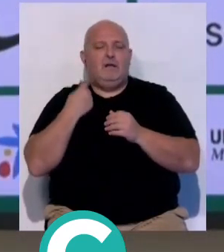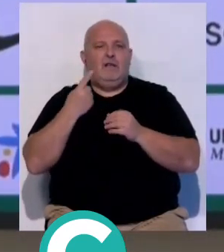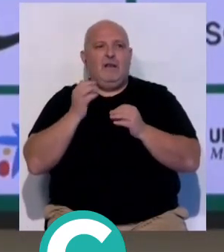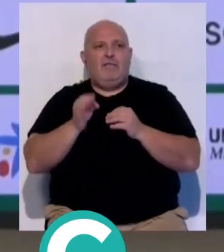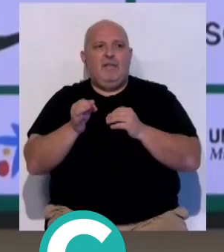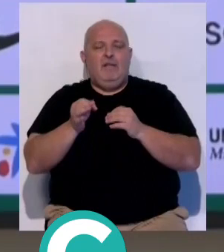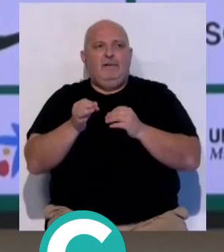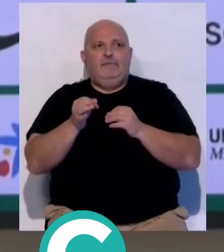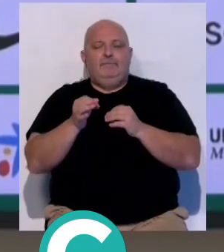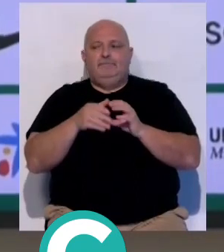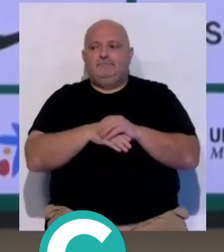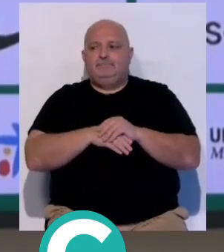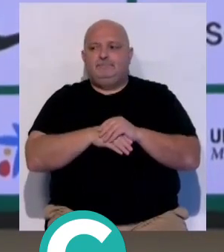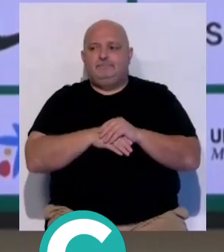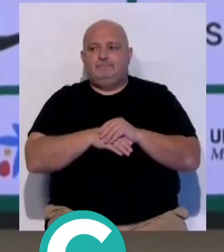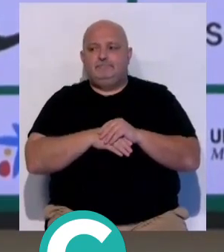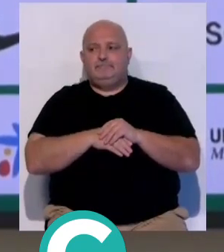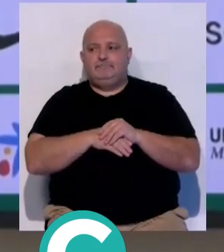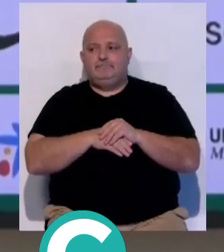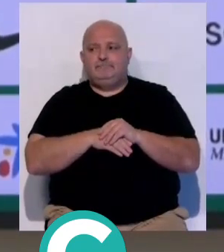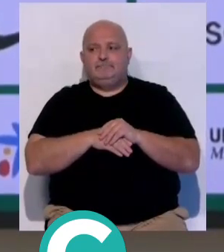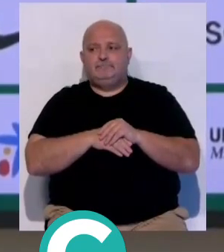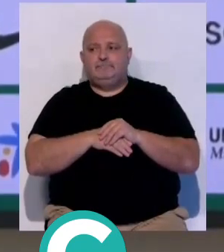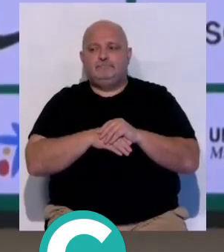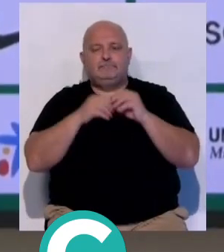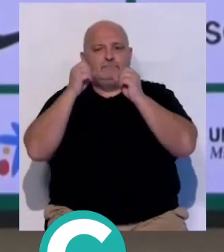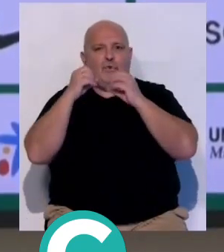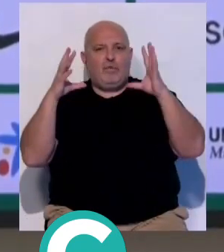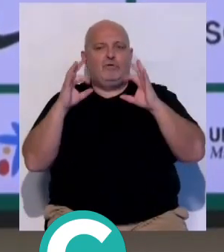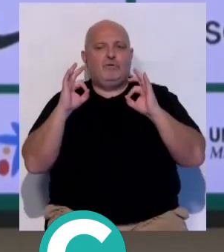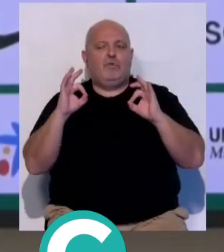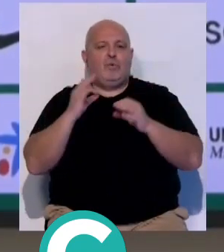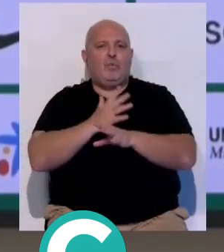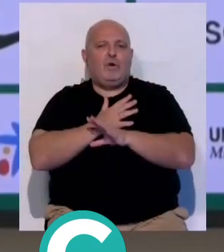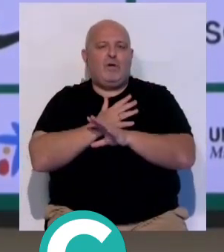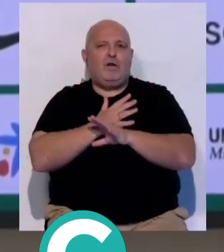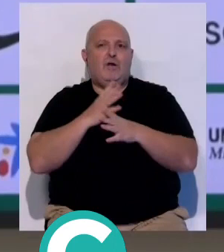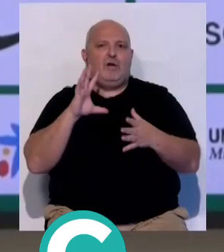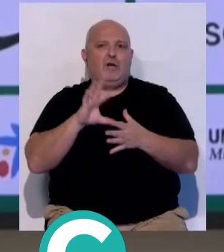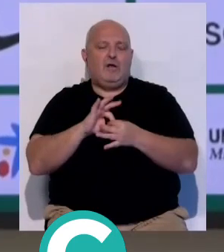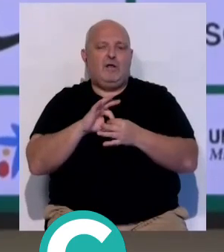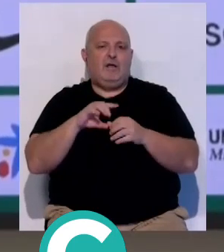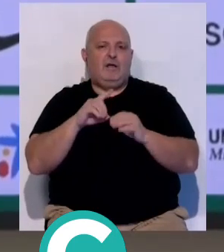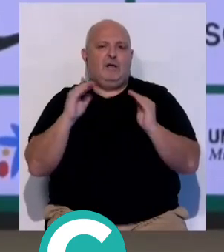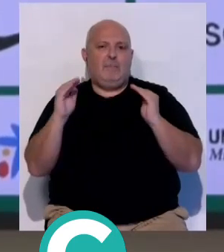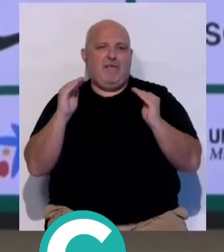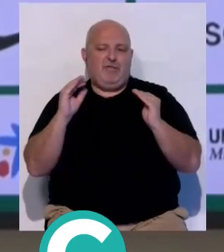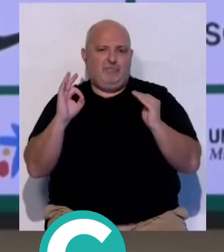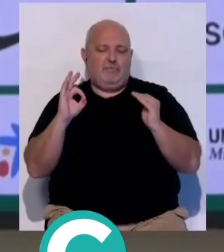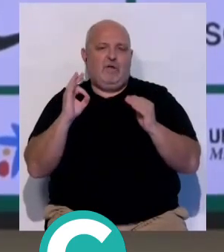el concepto de juego tiene que ver con el tiempo y el espacio después los futbolistas